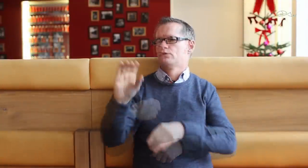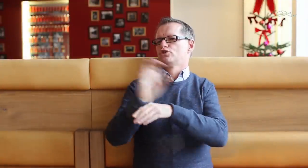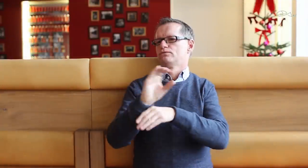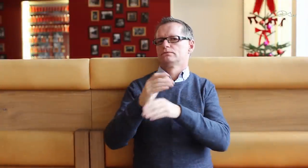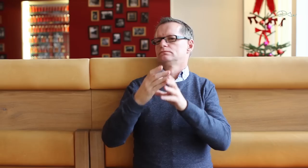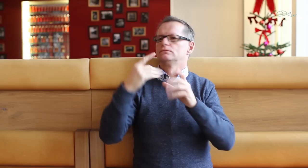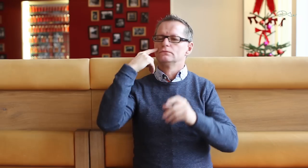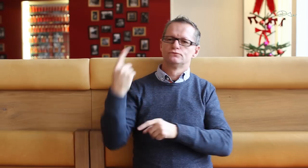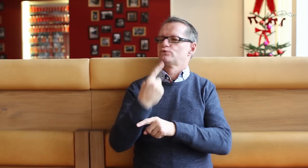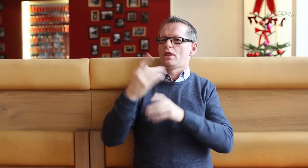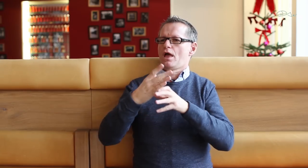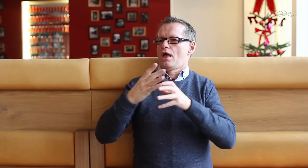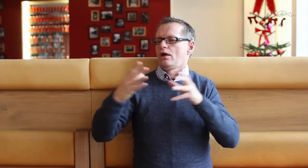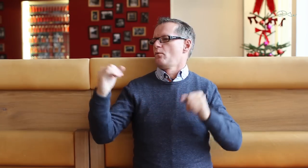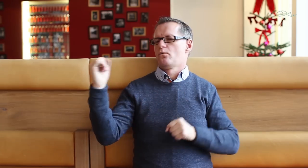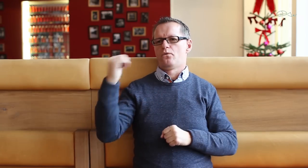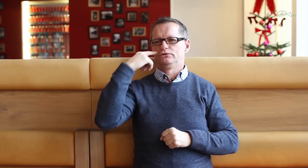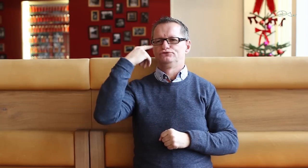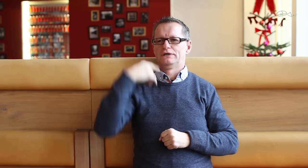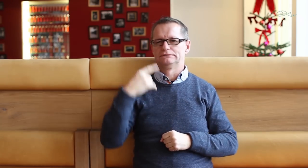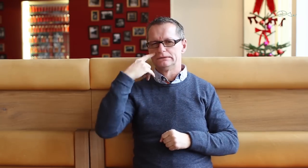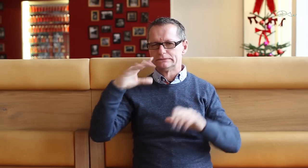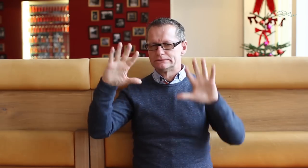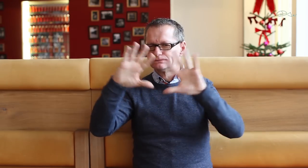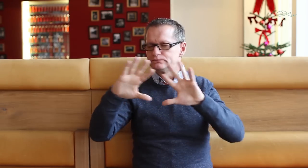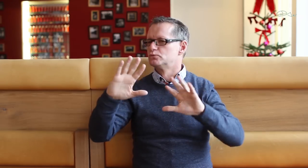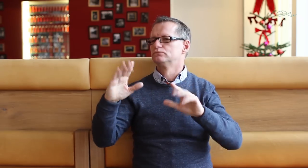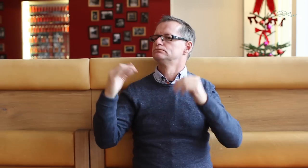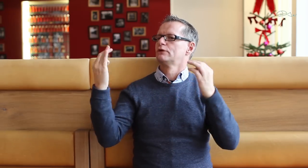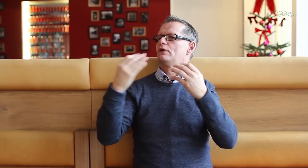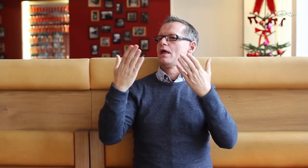Stundenlang am Computer, dass ist sehr stressig und anstrengend für die Augen. Manchmal verschwimmt das Bild und meine Augen brauchen Erholung.